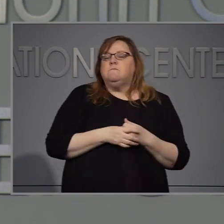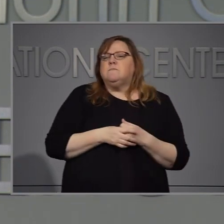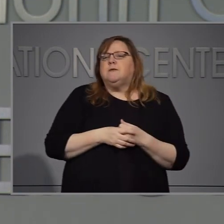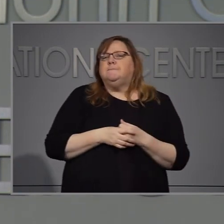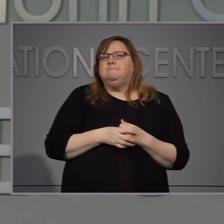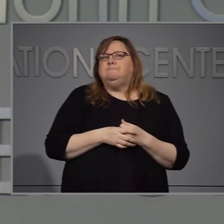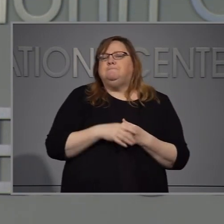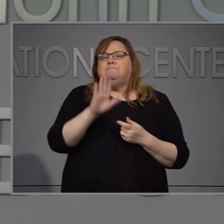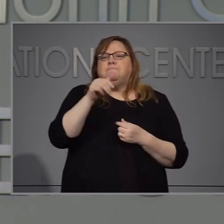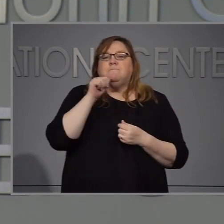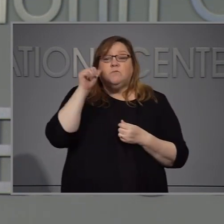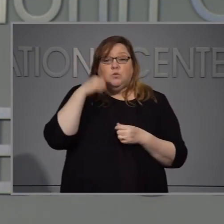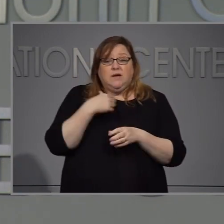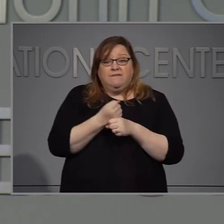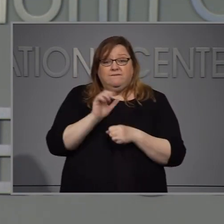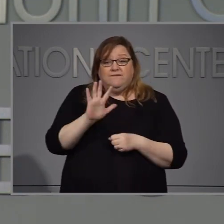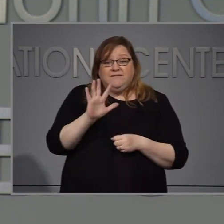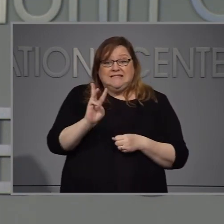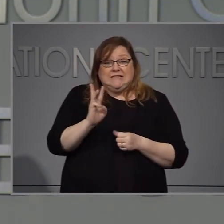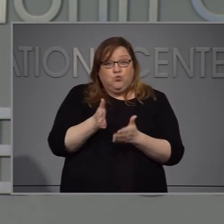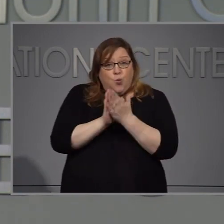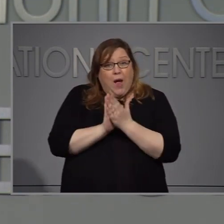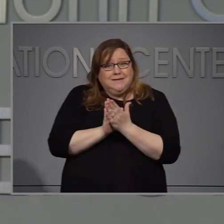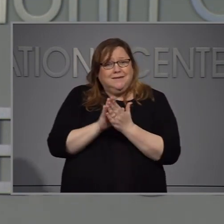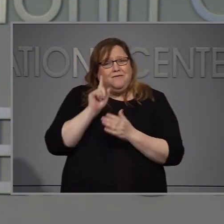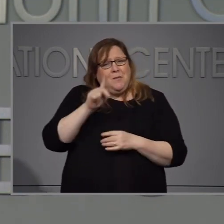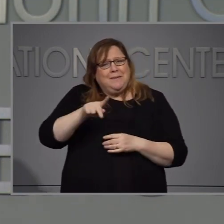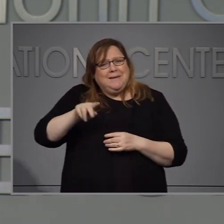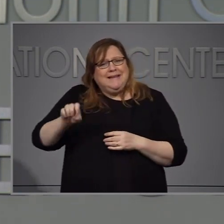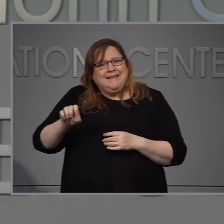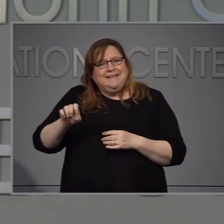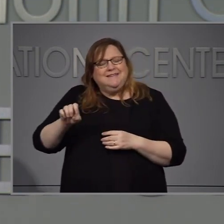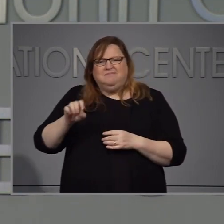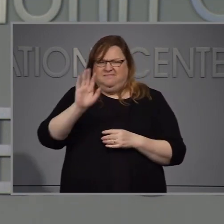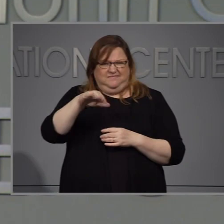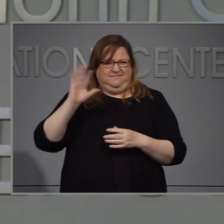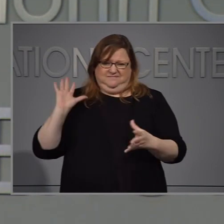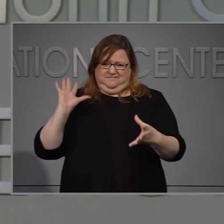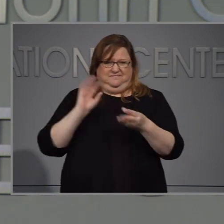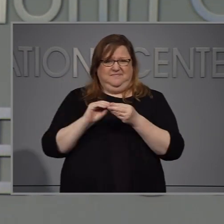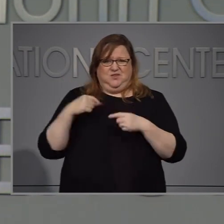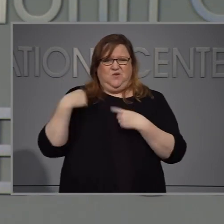recibimos cincuenta y seis solicitudes hasta este momento, el Estado asignado doscientos